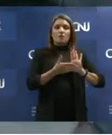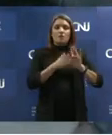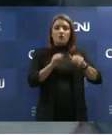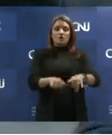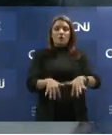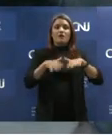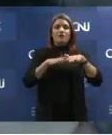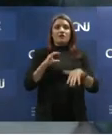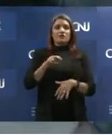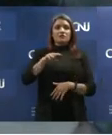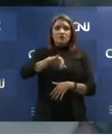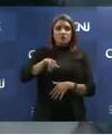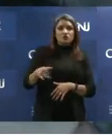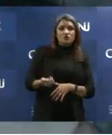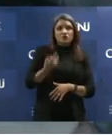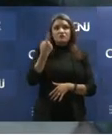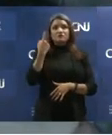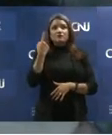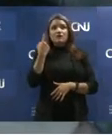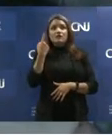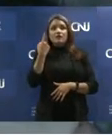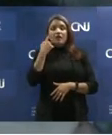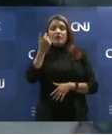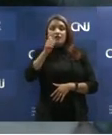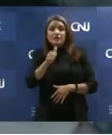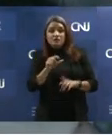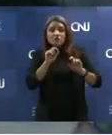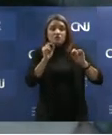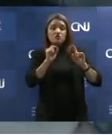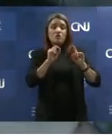a revisão da decisão de arquivamento do Tribunal de Justiça do Estado do Amazonas,